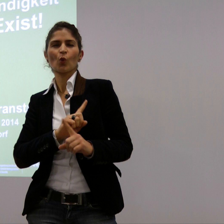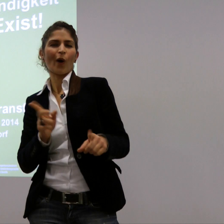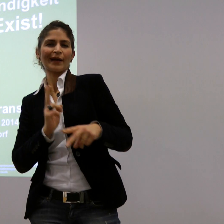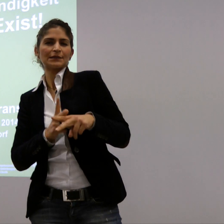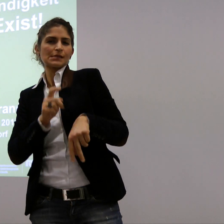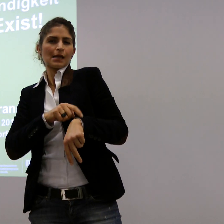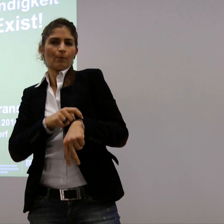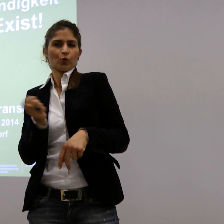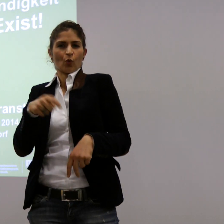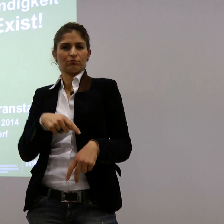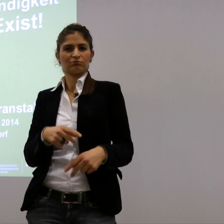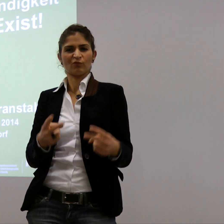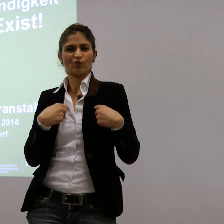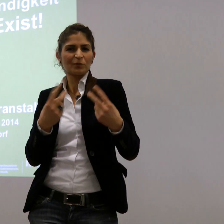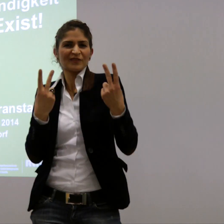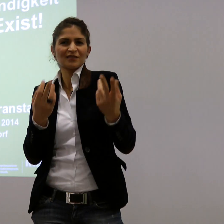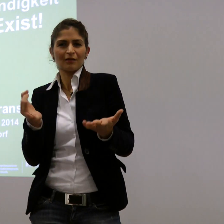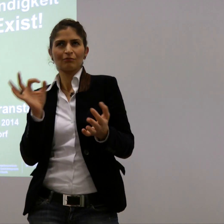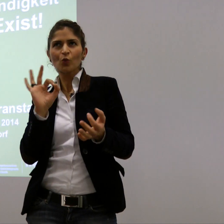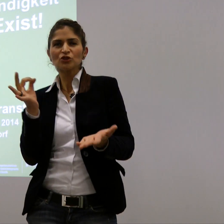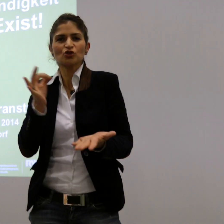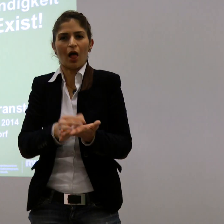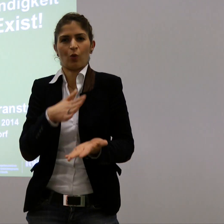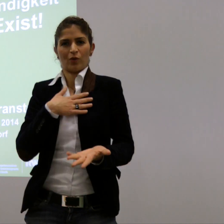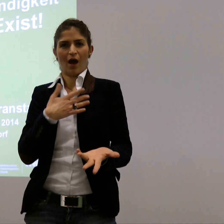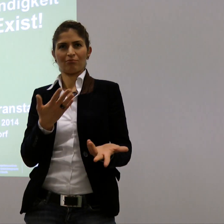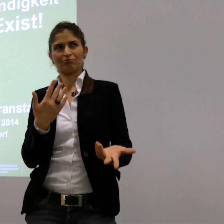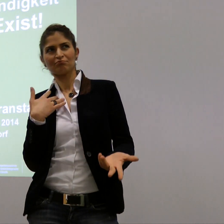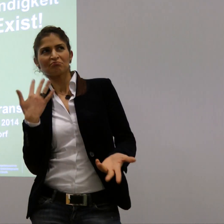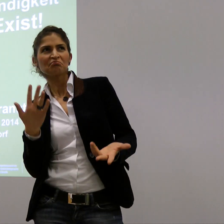Noch ist kein richtiger Zeitpunkt für mich gekommen. Für mich ist wichtig, einen guten Standort zu haben.